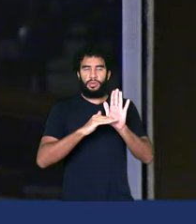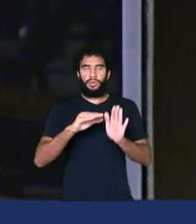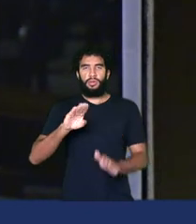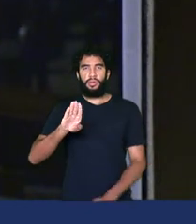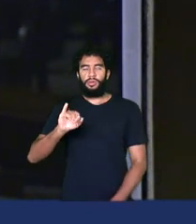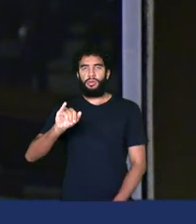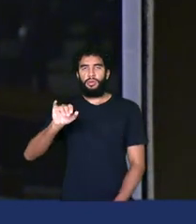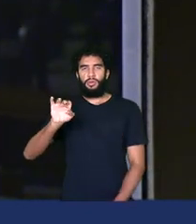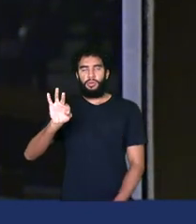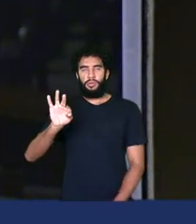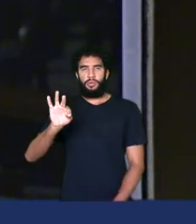CONTEMPLADA DO PROGRAMA HABITE SEGURO, UM PROGRAMA PARA SUBO